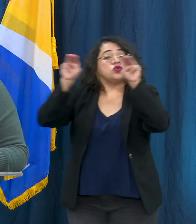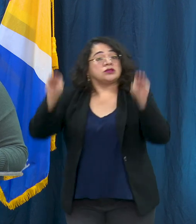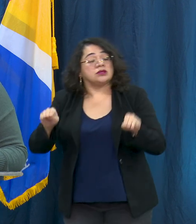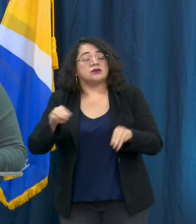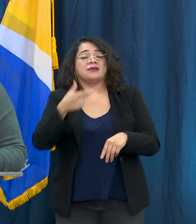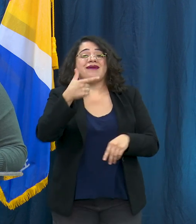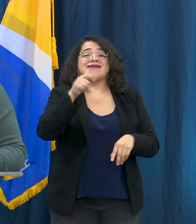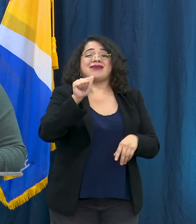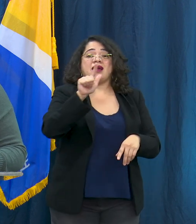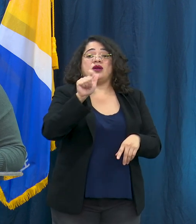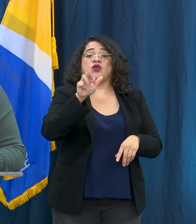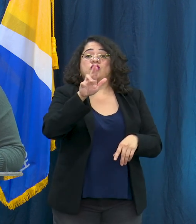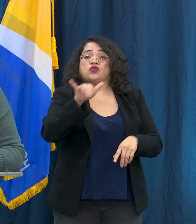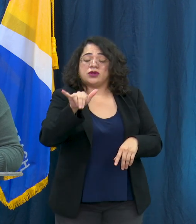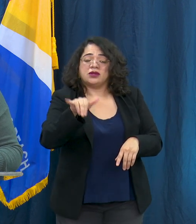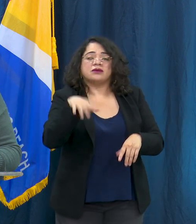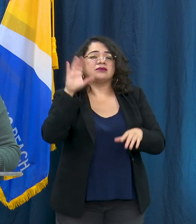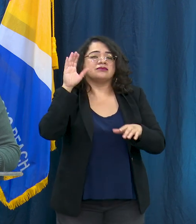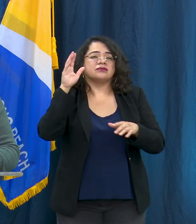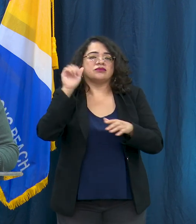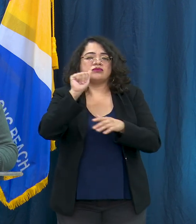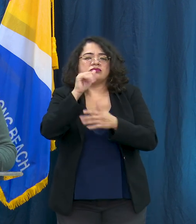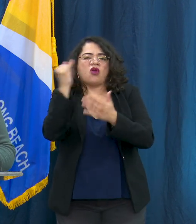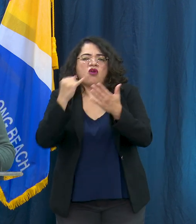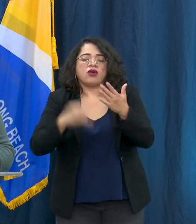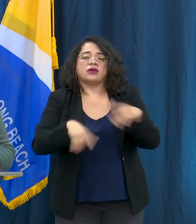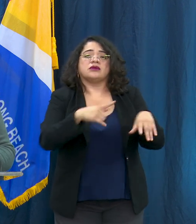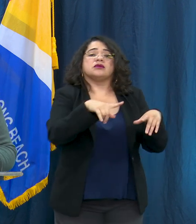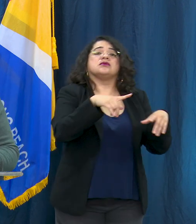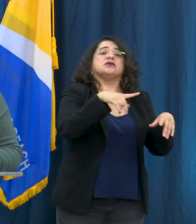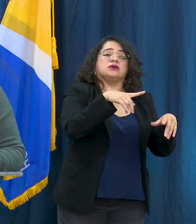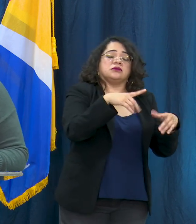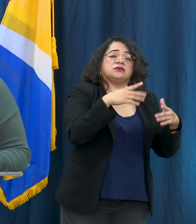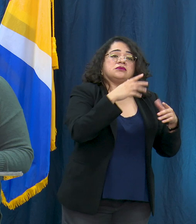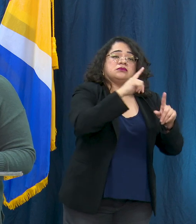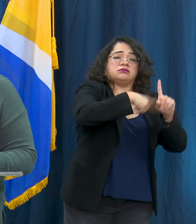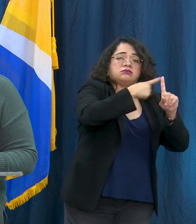tambien campamento sparkies de casa road antes y recreational ira libre